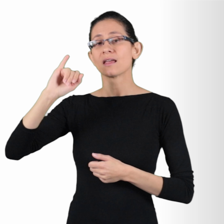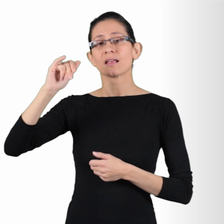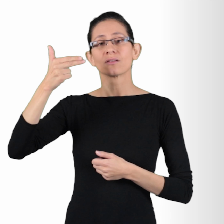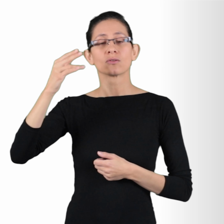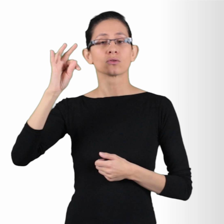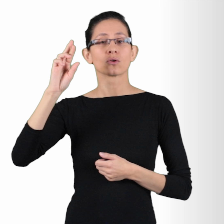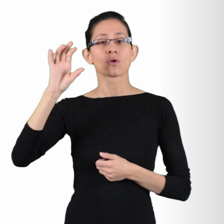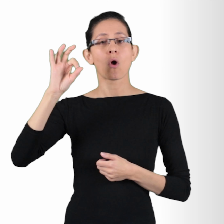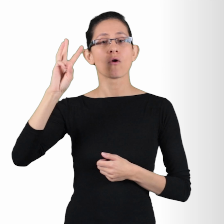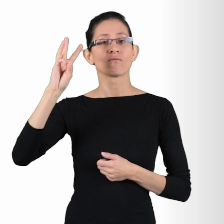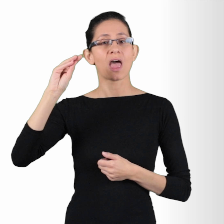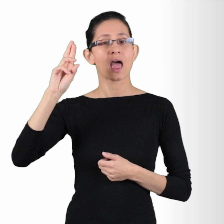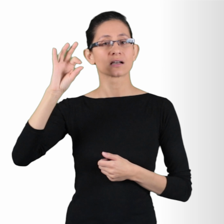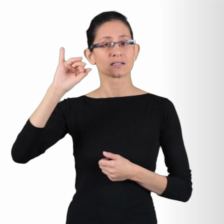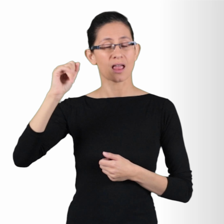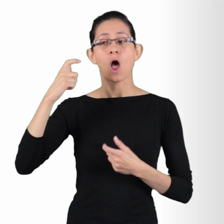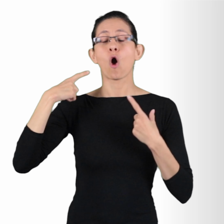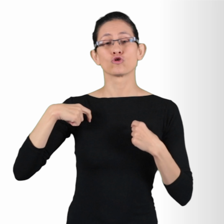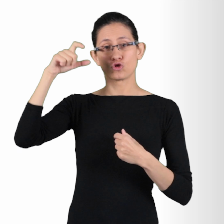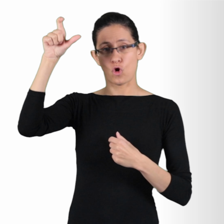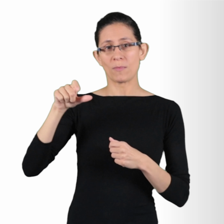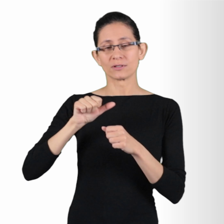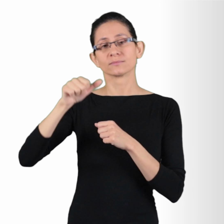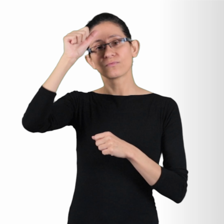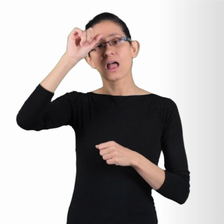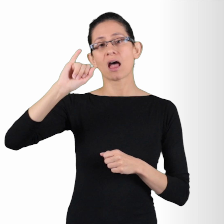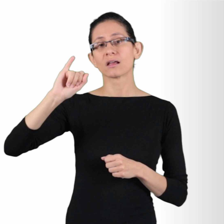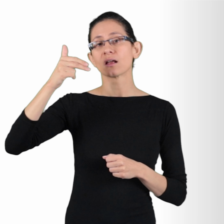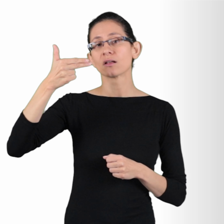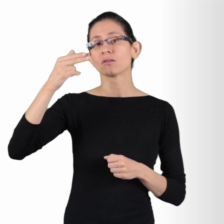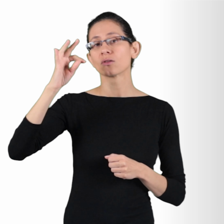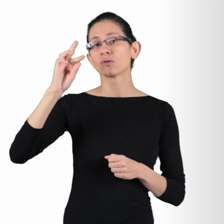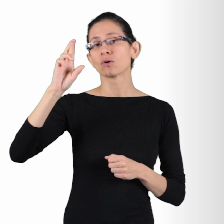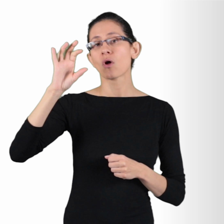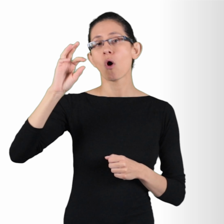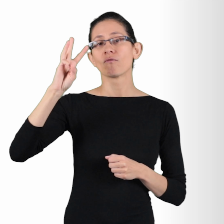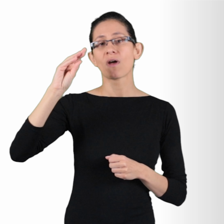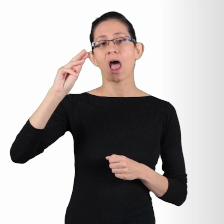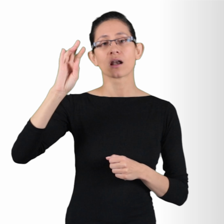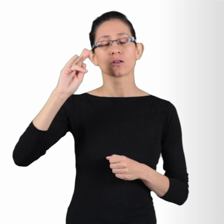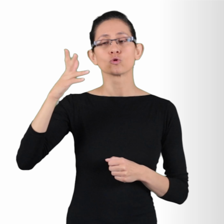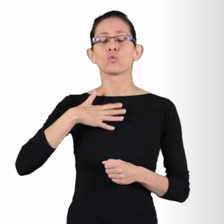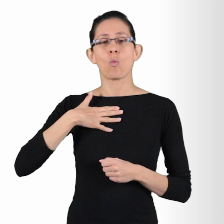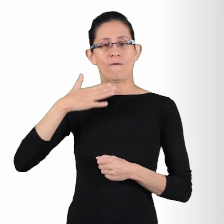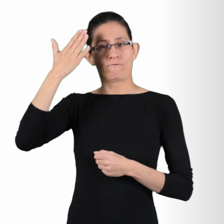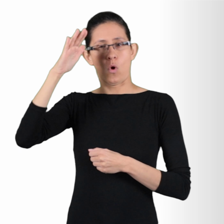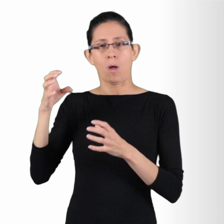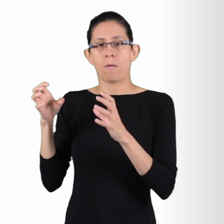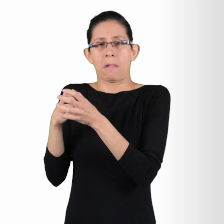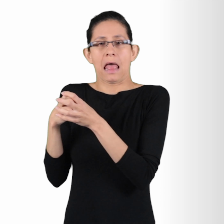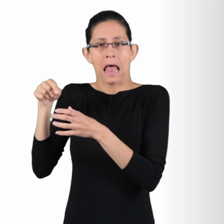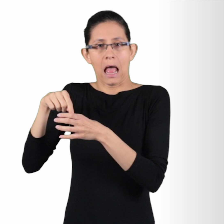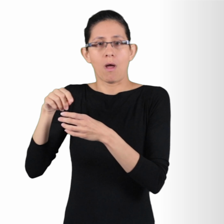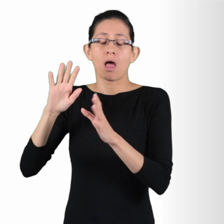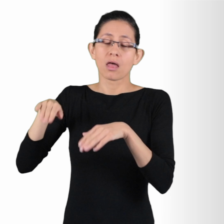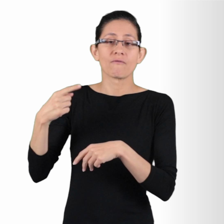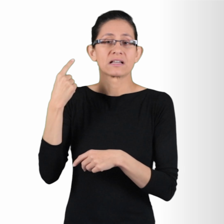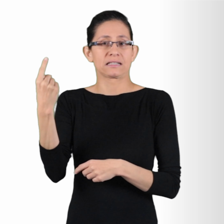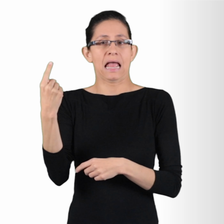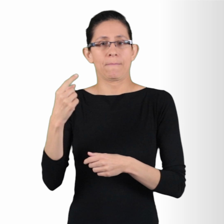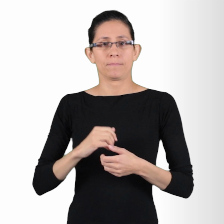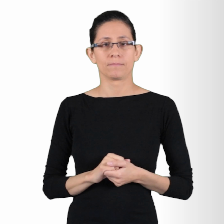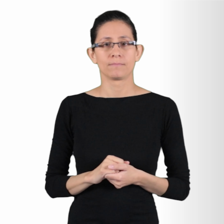a introwertyk woli małe grupy lub nawet bycie w samotności.